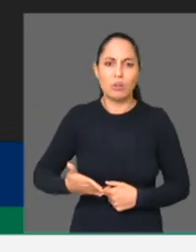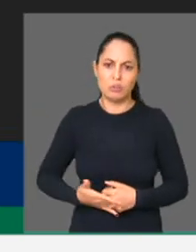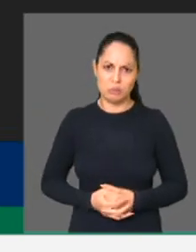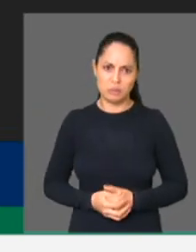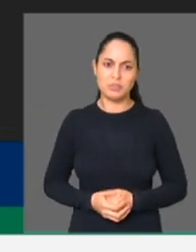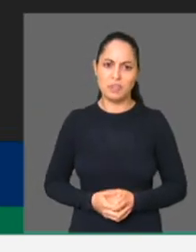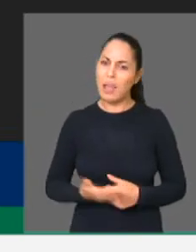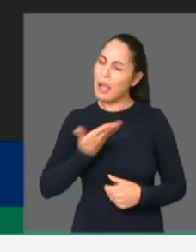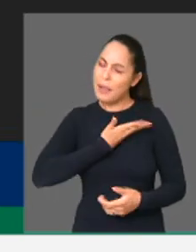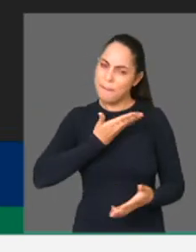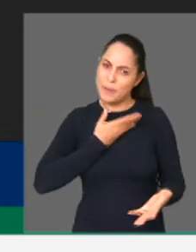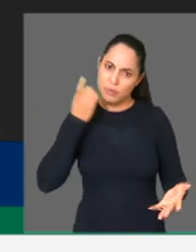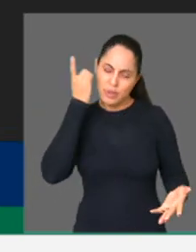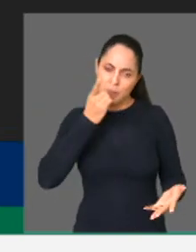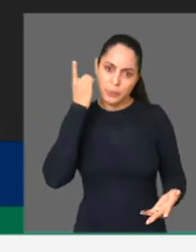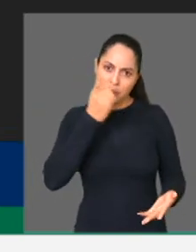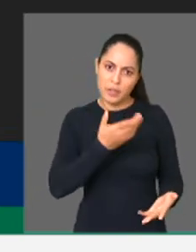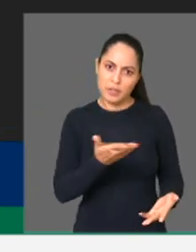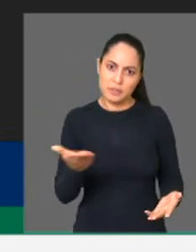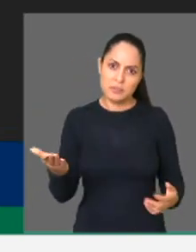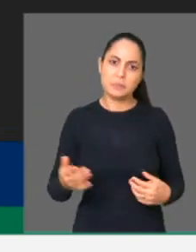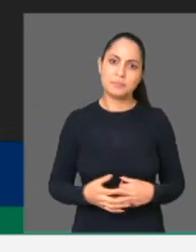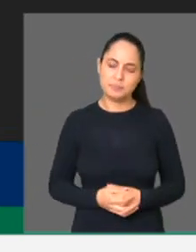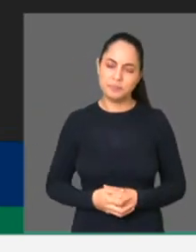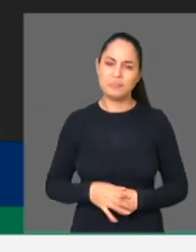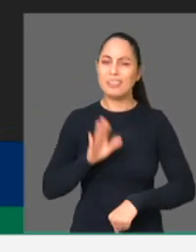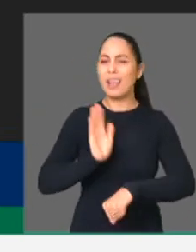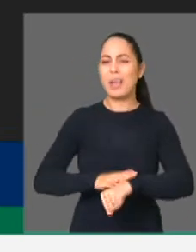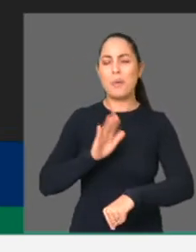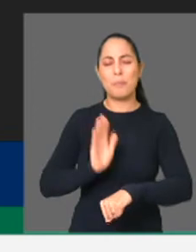ECONOMIA E OFERTAR EMPREGOS, COLOCAR MAIS OPORTUNIDADES NO MERCADO DE TRABALHO. A